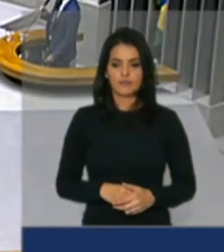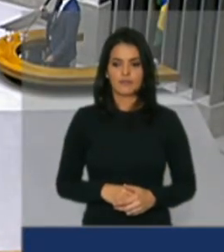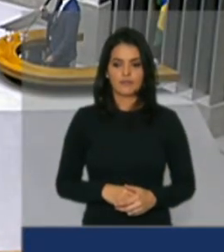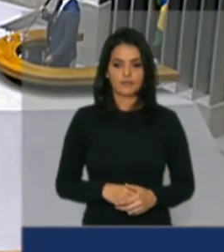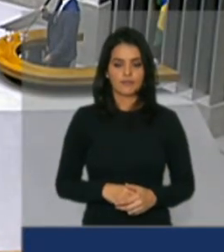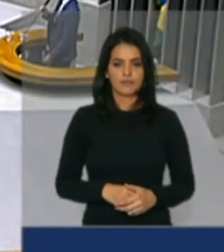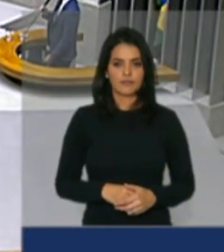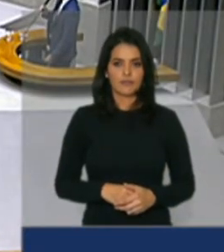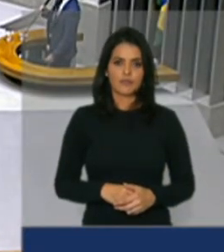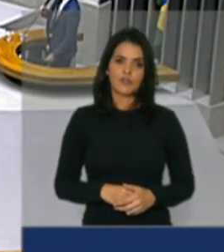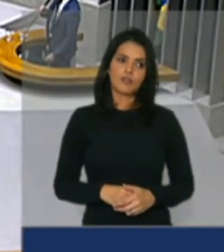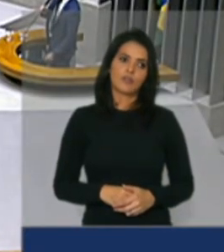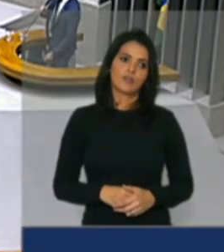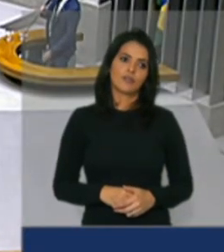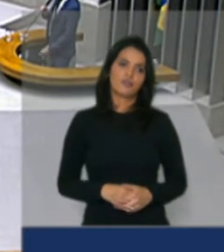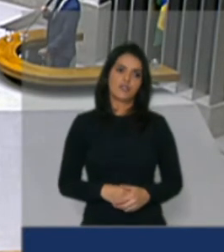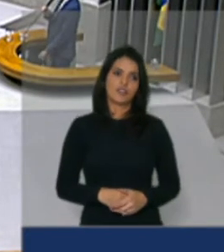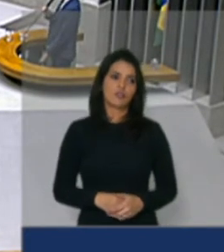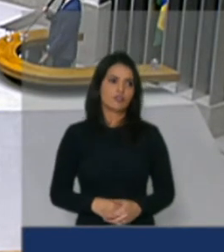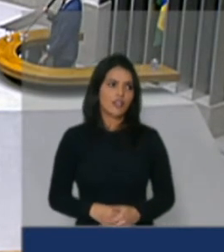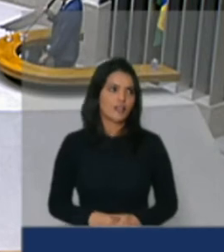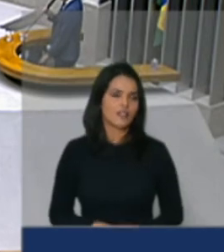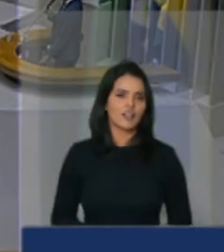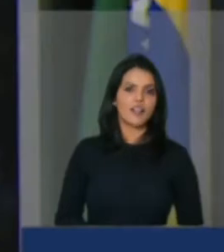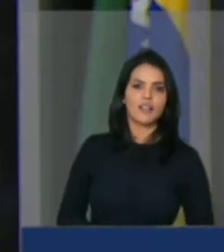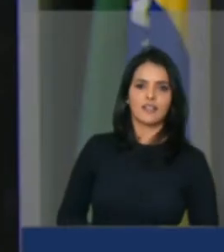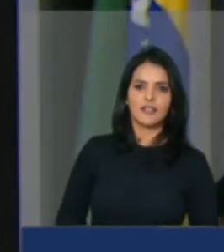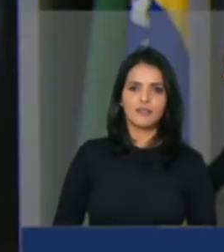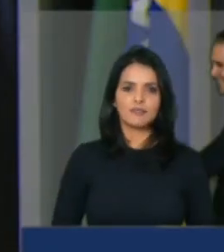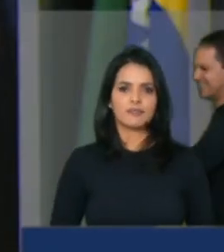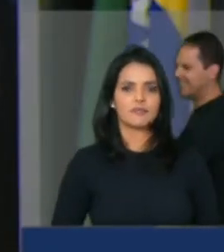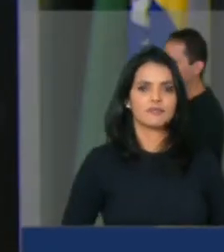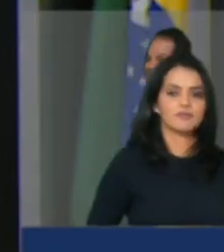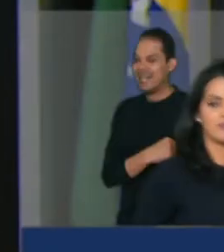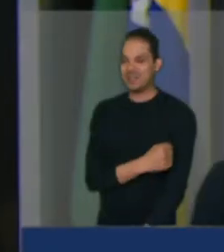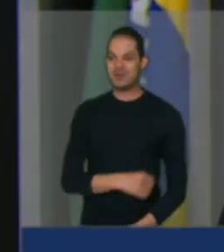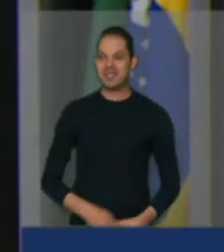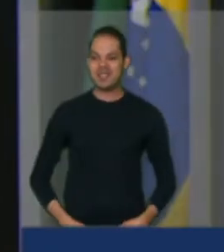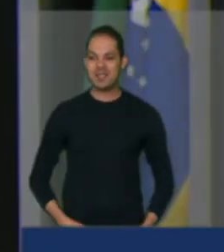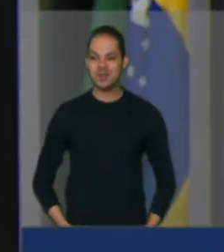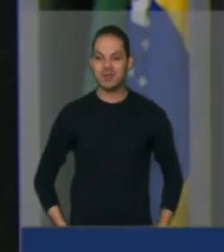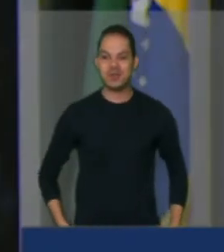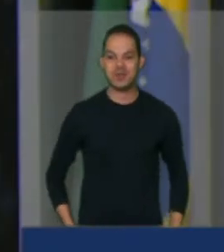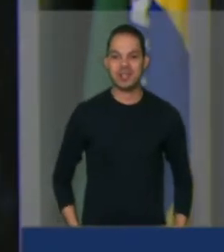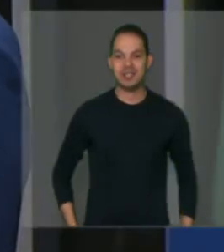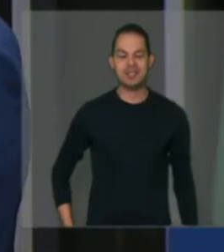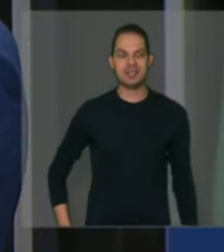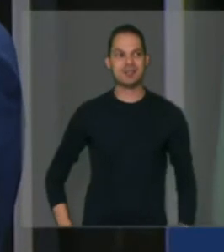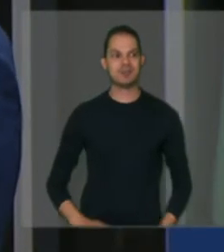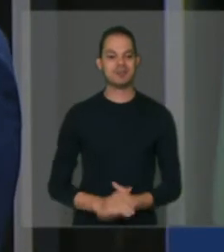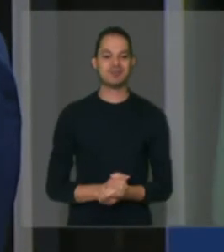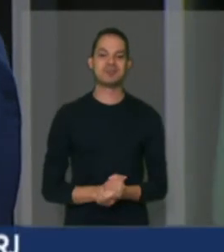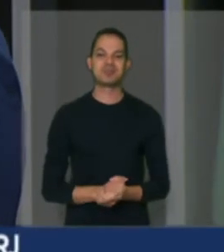[DEPUTADO]: OBRIGADO PRESIDENTE GILBERTO É UM HONRA TER O SENHOR, TER O SENHOR COMO PRESIDENTE NESSA SESSÃO. EU GOSTARIA DE DEIXAR REGISTRADO AQUI QUE NA ÚLTIMA